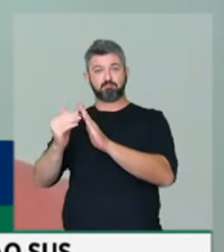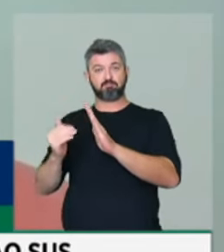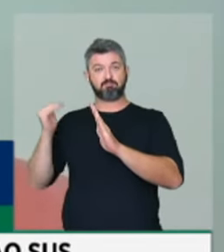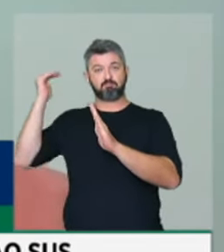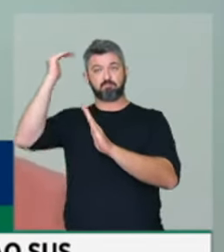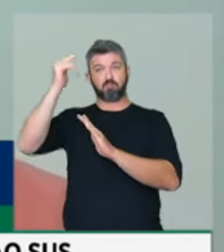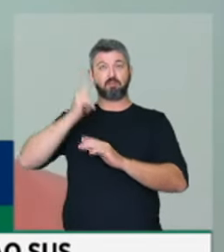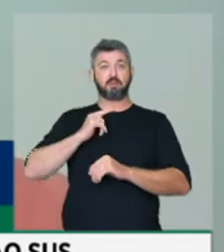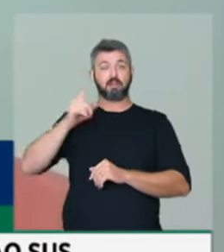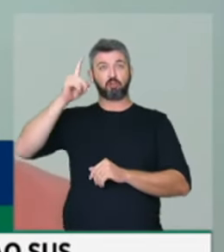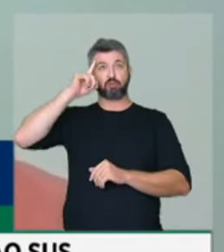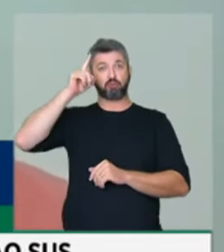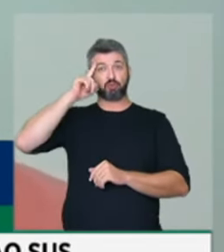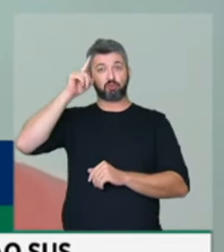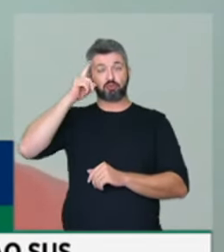QUISEREM. RECEBENDO O NÚMERO QUE QUISEREM. NÃO PODEMOS